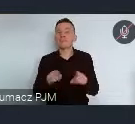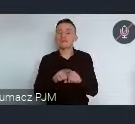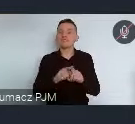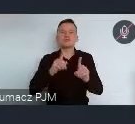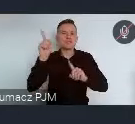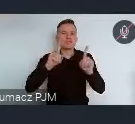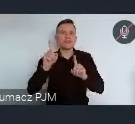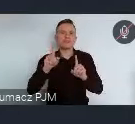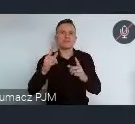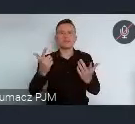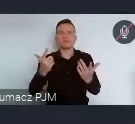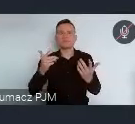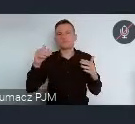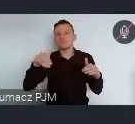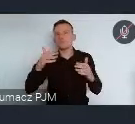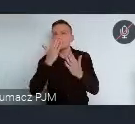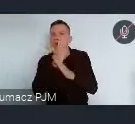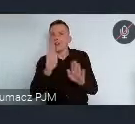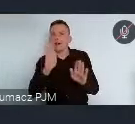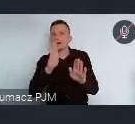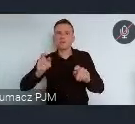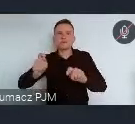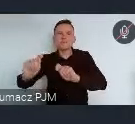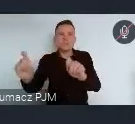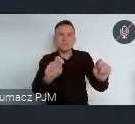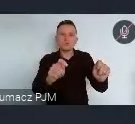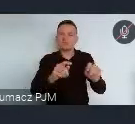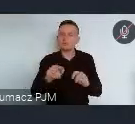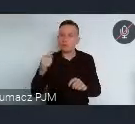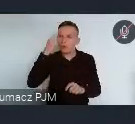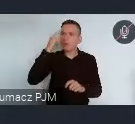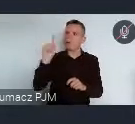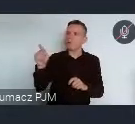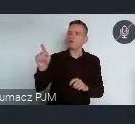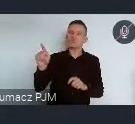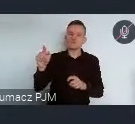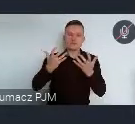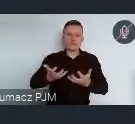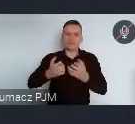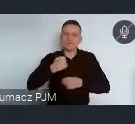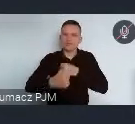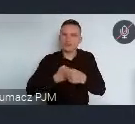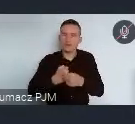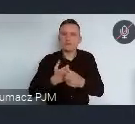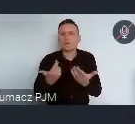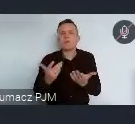czasami właśnie pokazanie, jak można działać po to, żeby realizować i wpisywać się z tymi działaniami